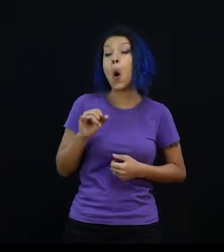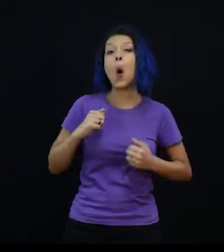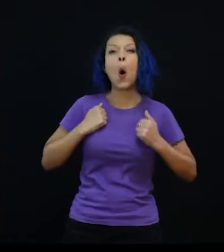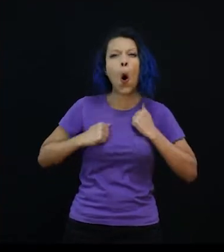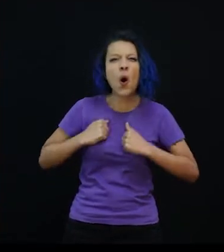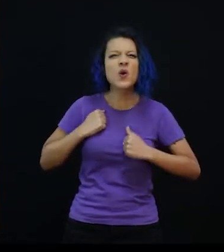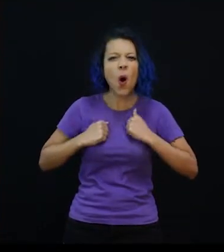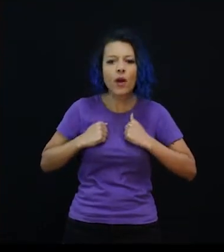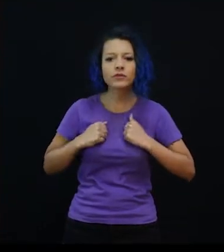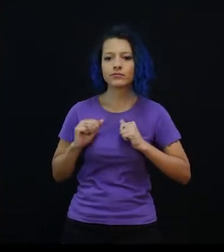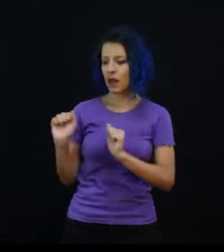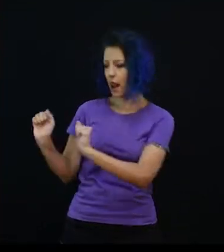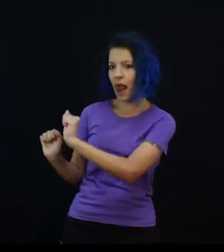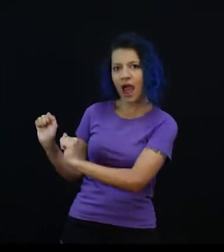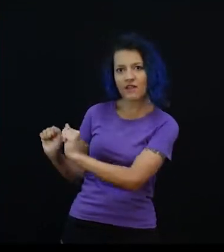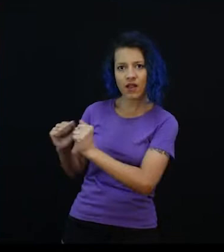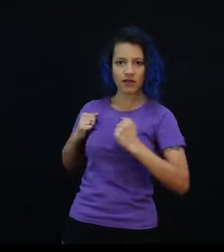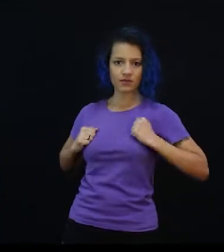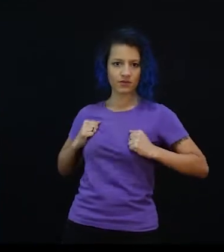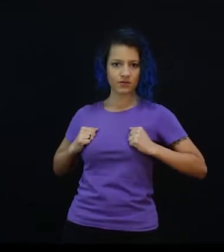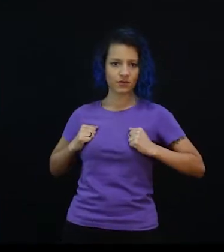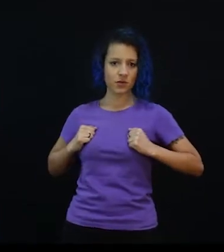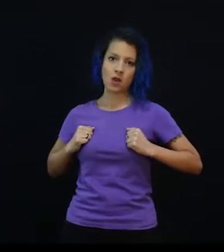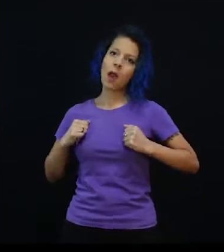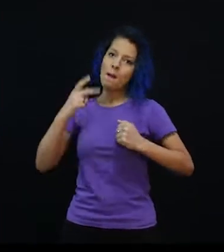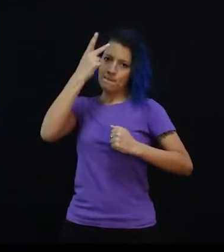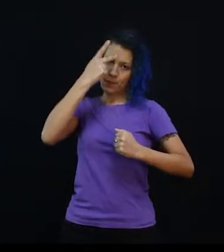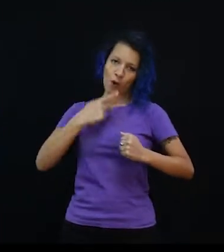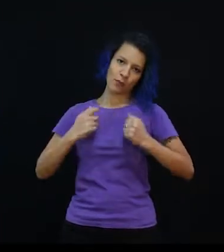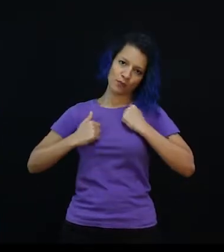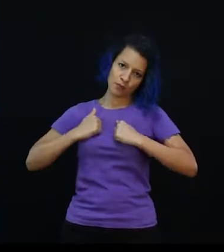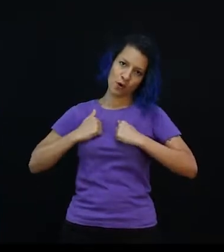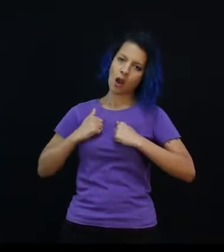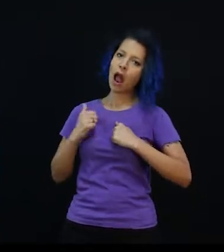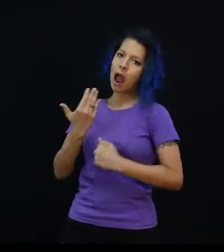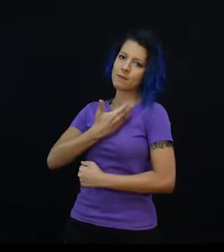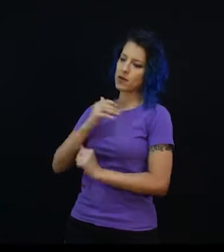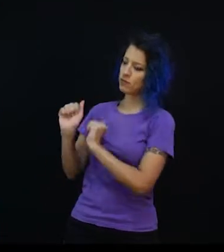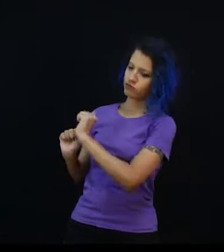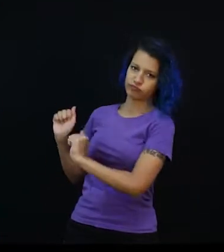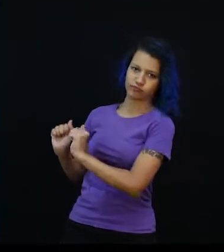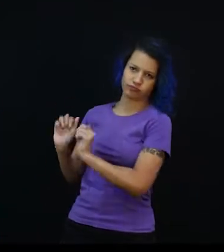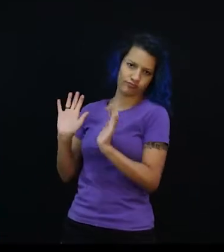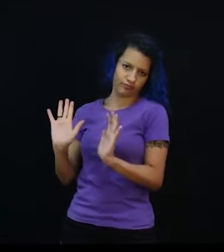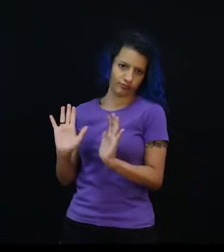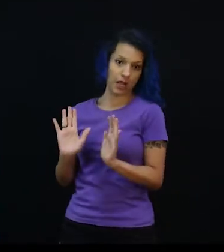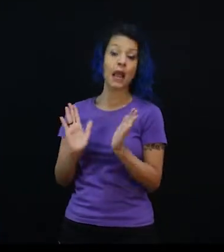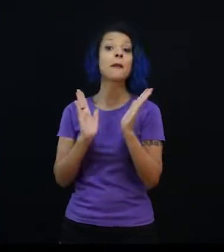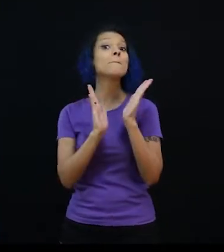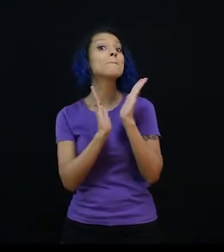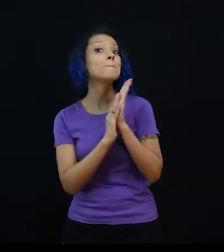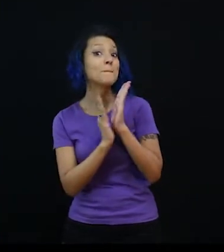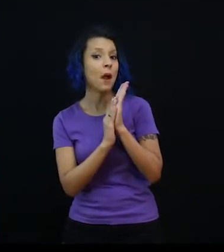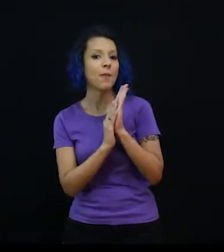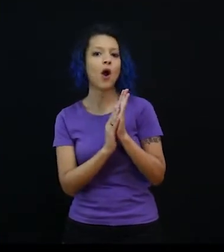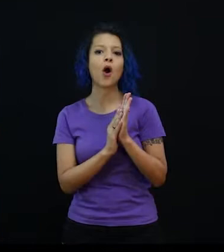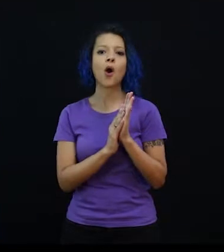o porquinho que está com você. Ou lavar a gente mesmo. E aí a gente bate palma. E a gente faz: